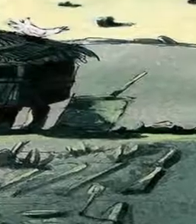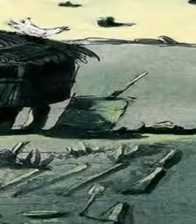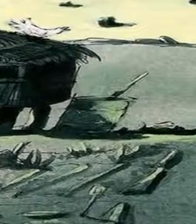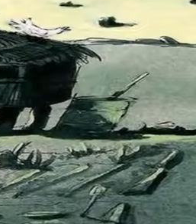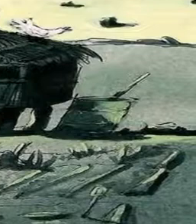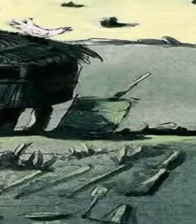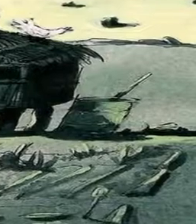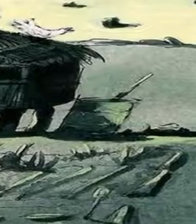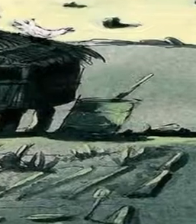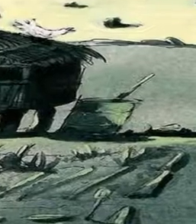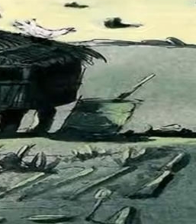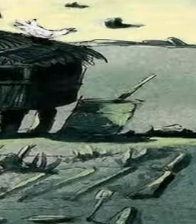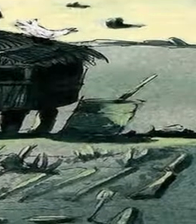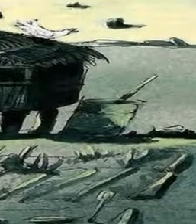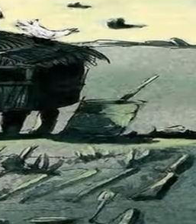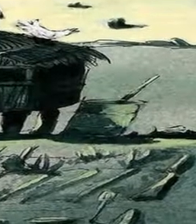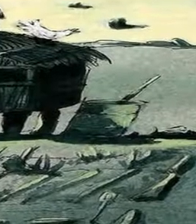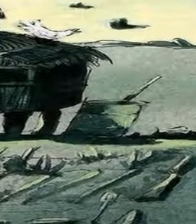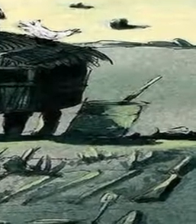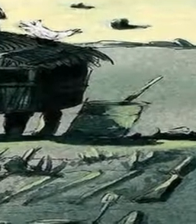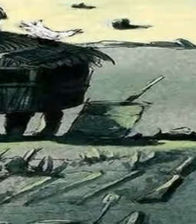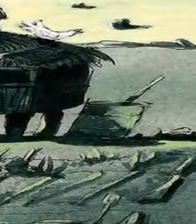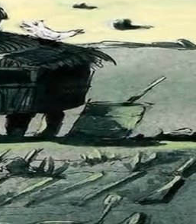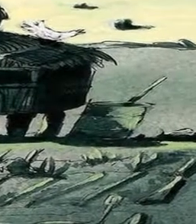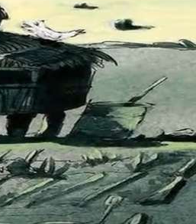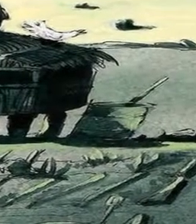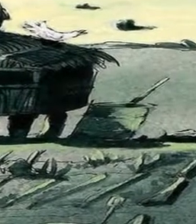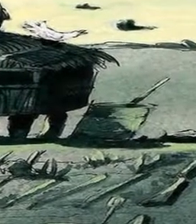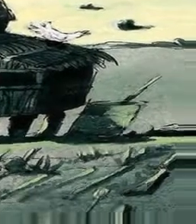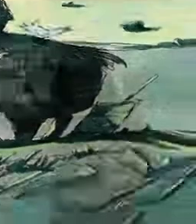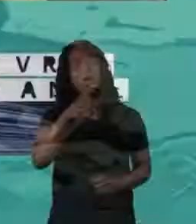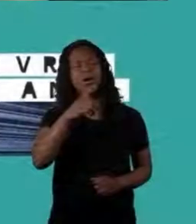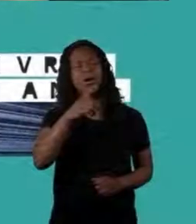os autores ganham R$ 100 mil. "Esse livro virou uma coisa muito bonita,